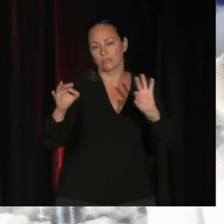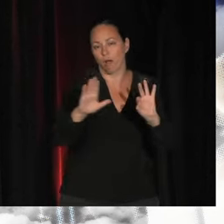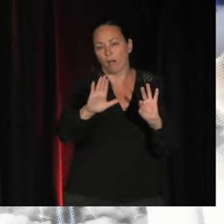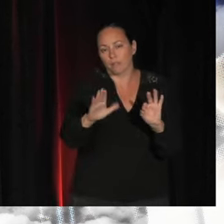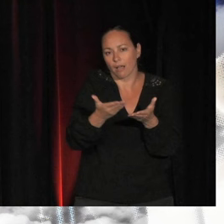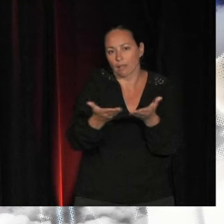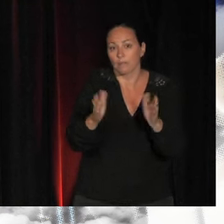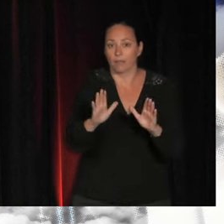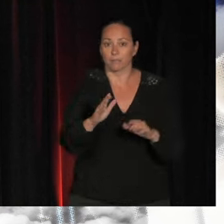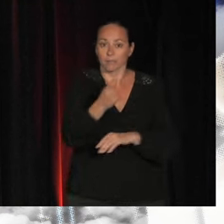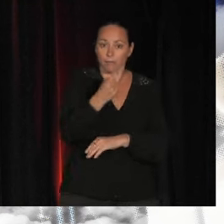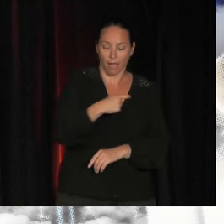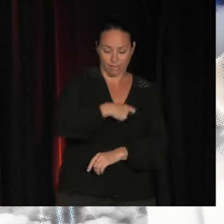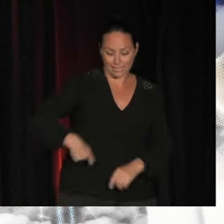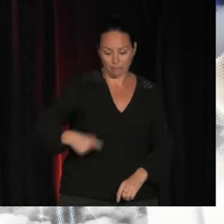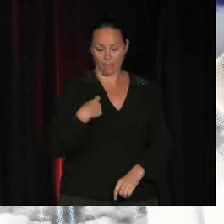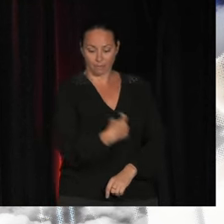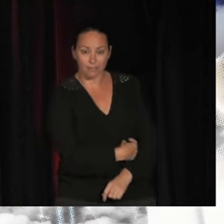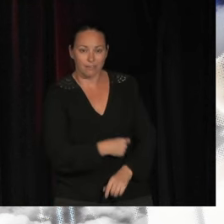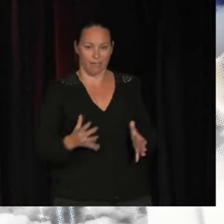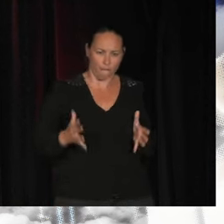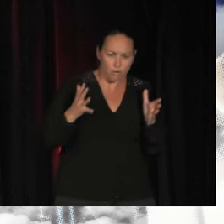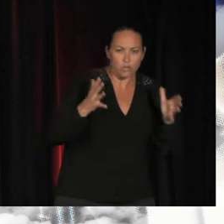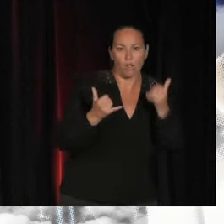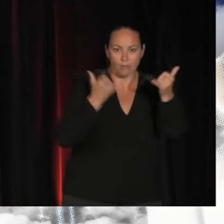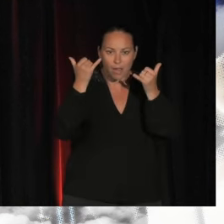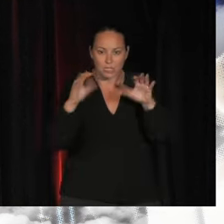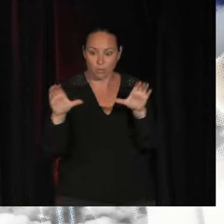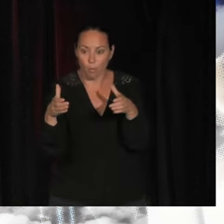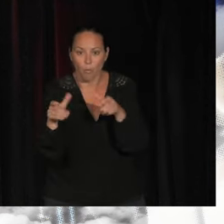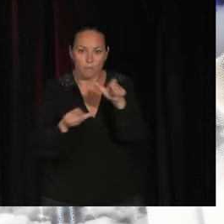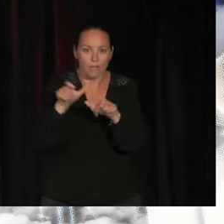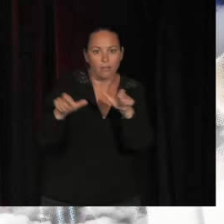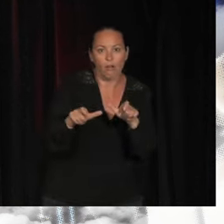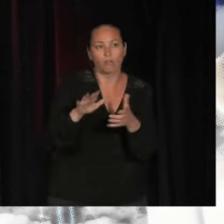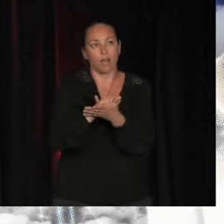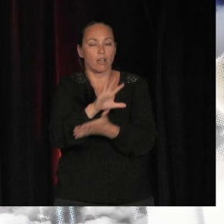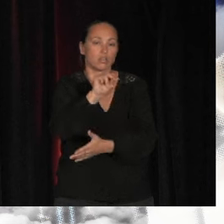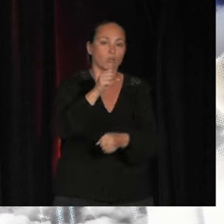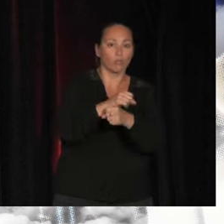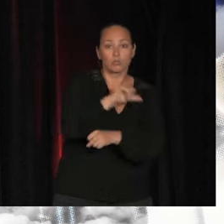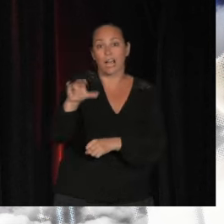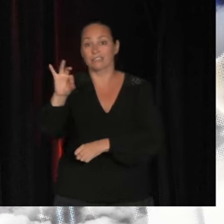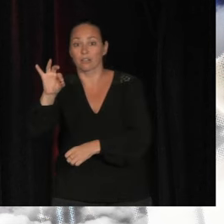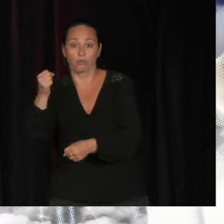Vraiment, l'inspiration X-Men, Avengers, elle est là. Il faut vraiment s'imaginer une équipe de nerds, entre 30 et 50 ans. Ils ont grandi avec ça, avec les comics.